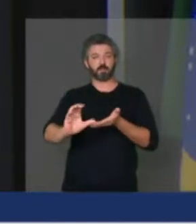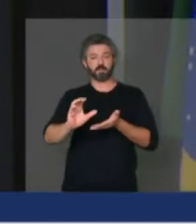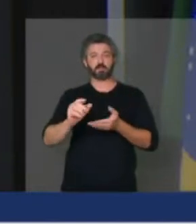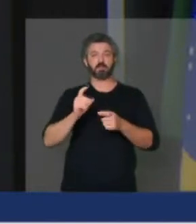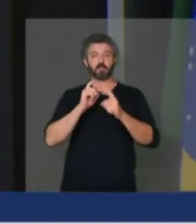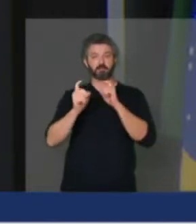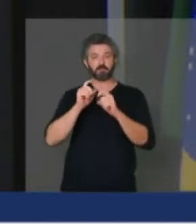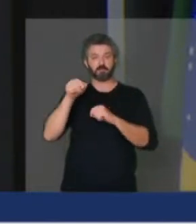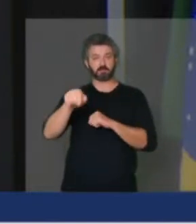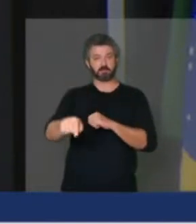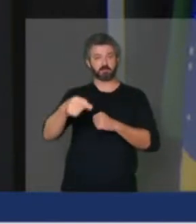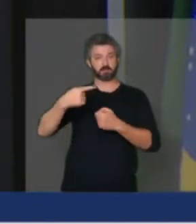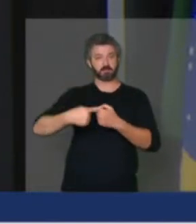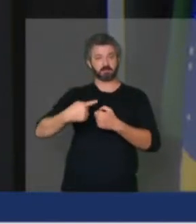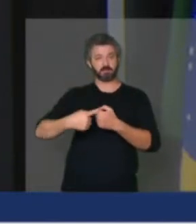GERIR OS SEUS MUNICÍPIOS. E AQUI... ATENDENDO AS